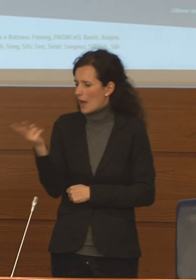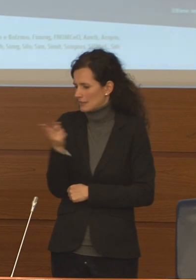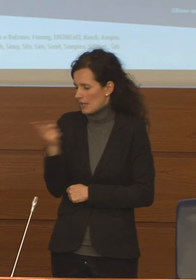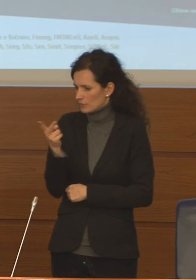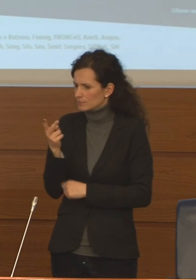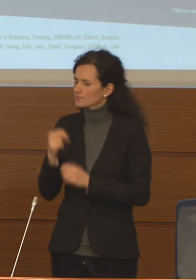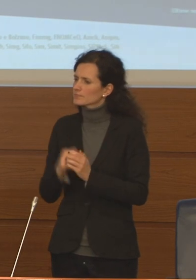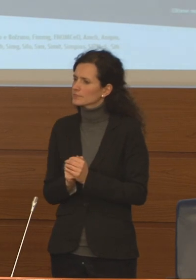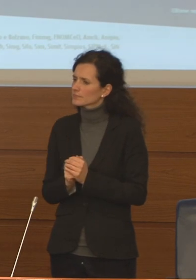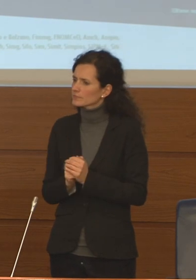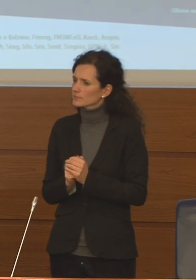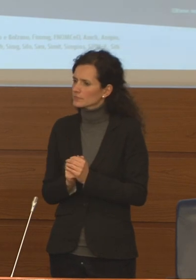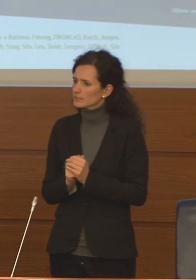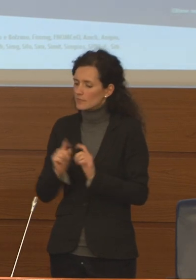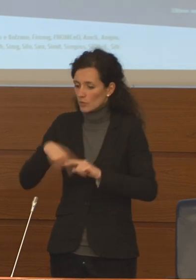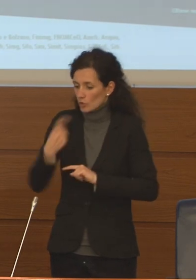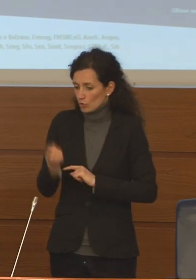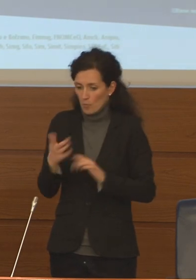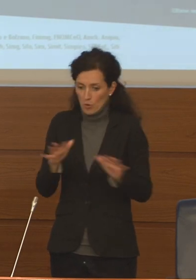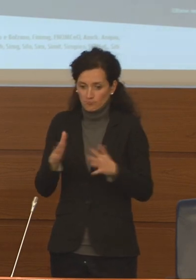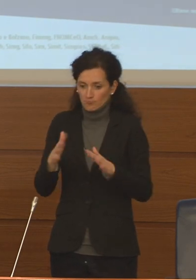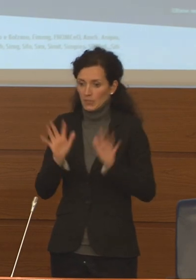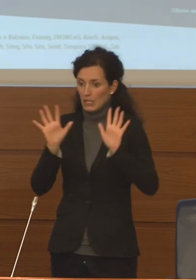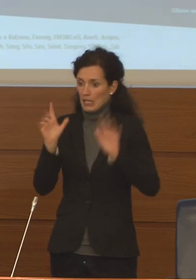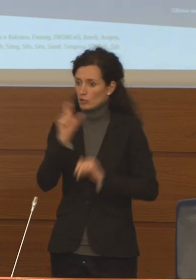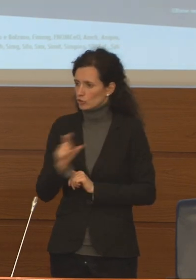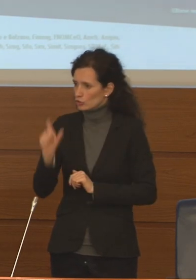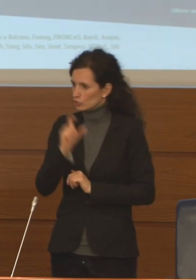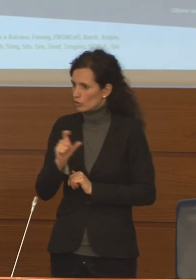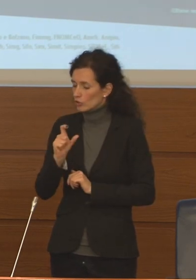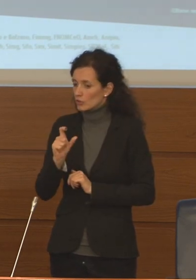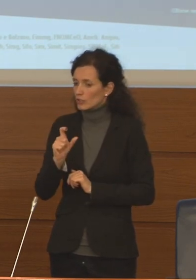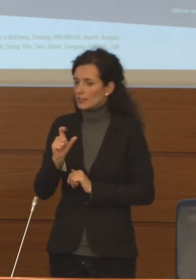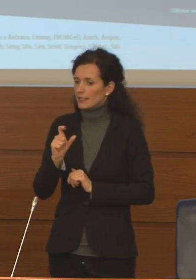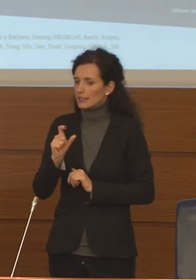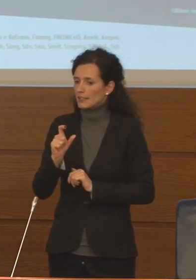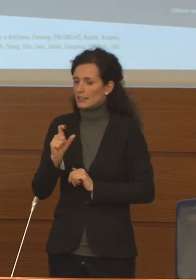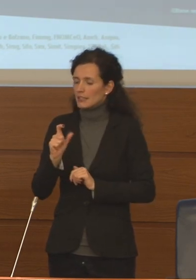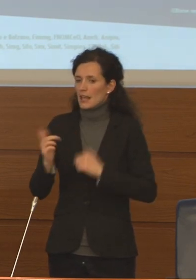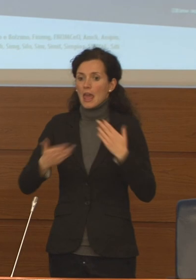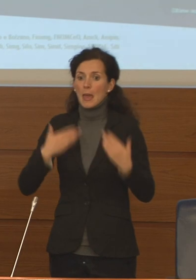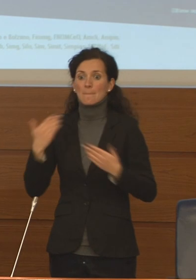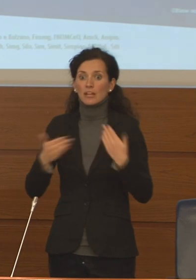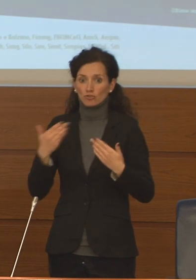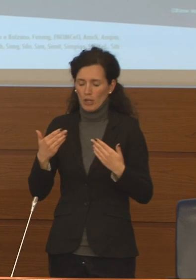dopo 10 giorni di emergenza si può,